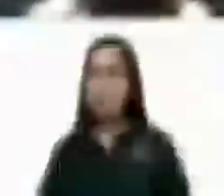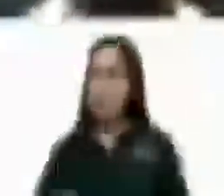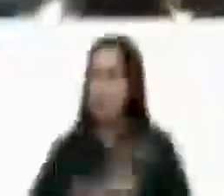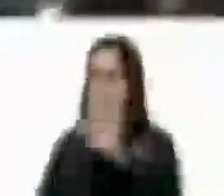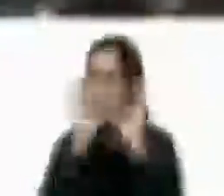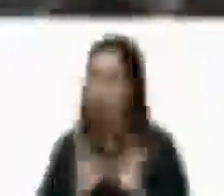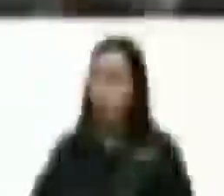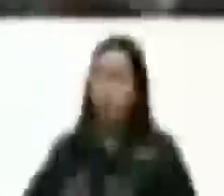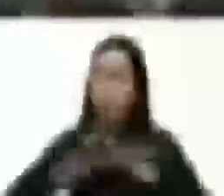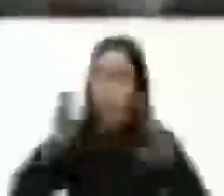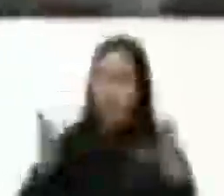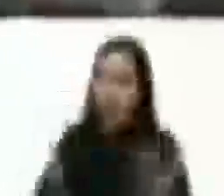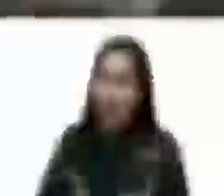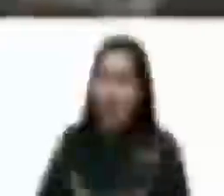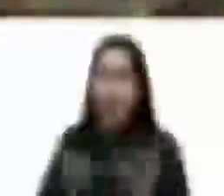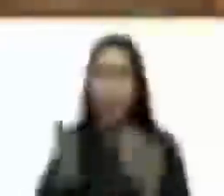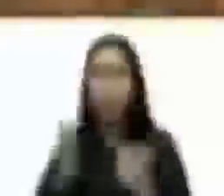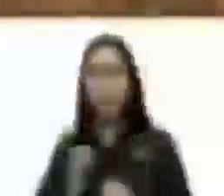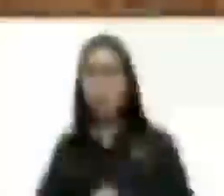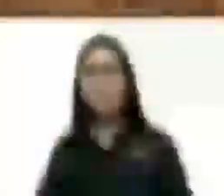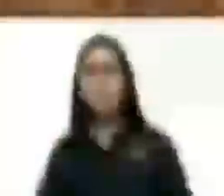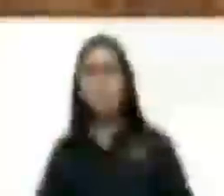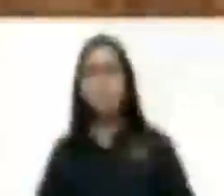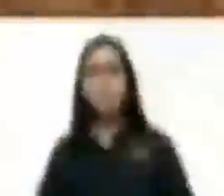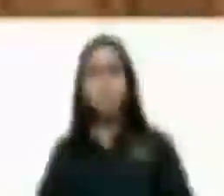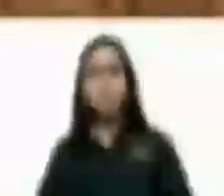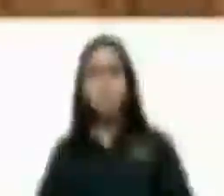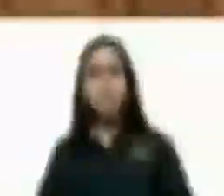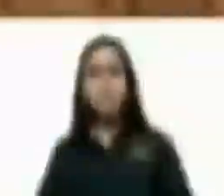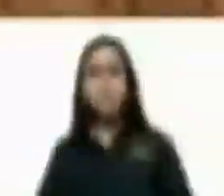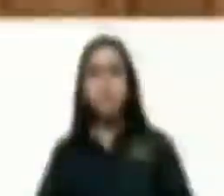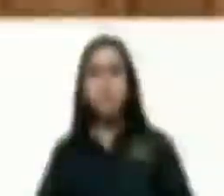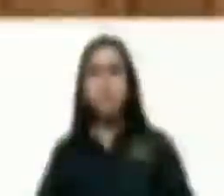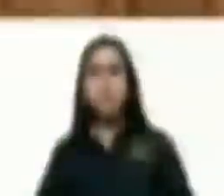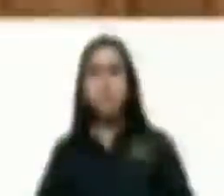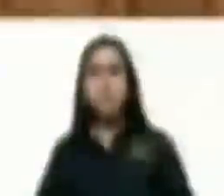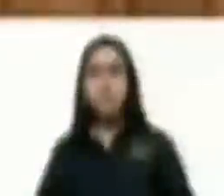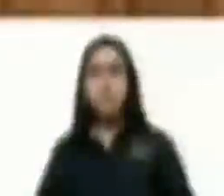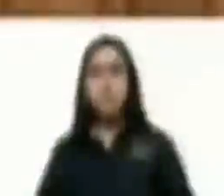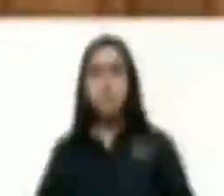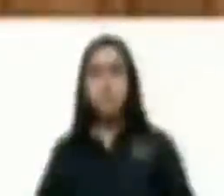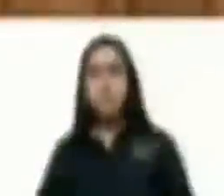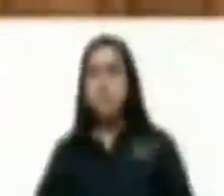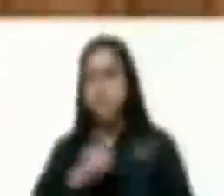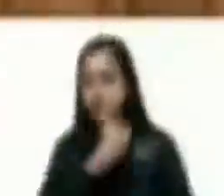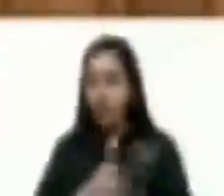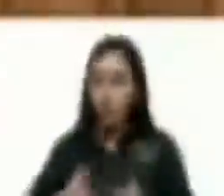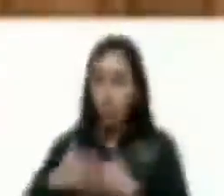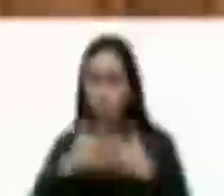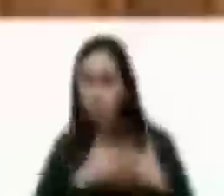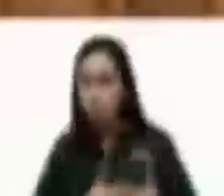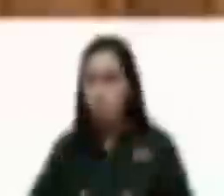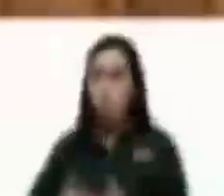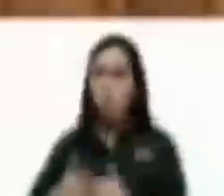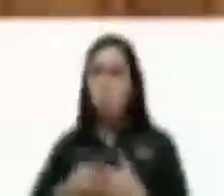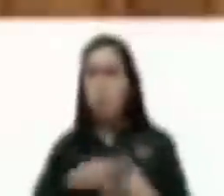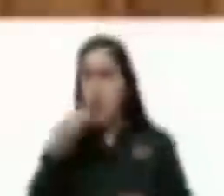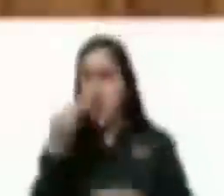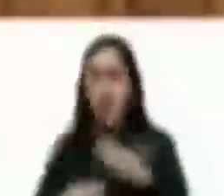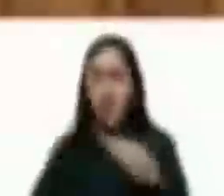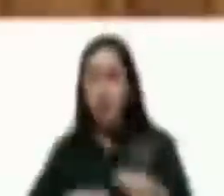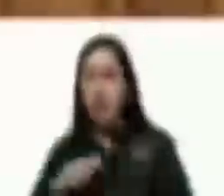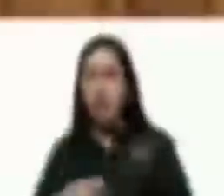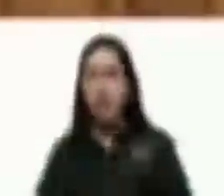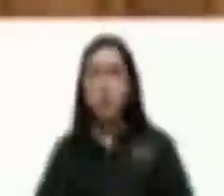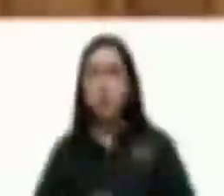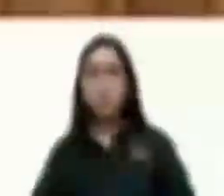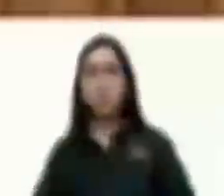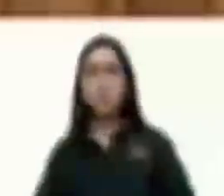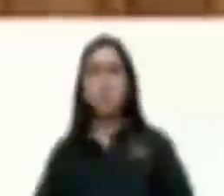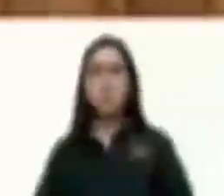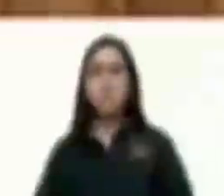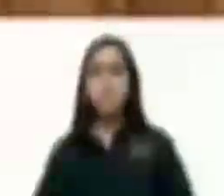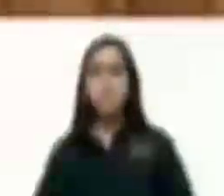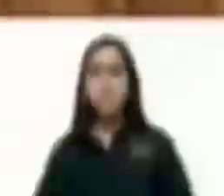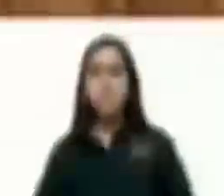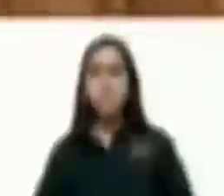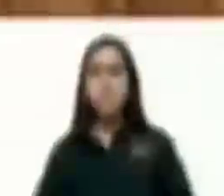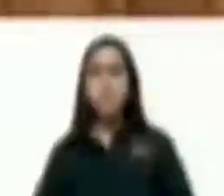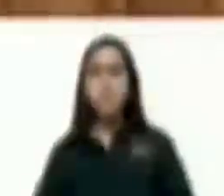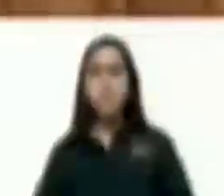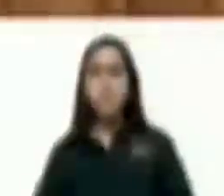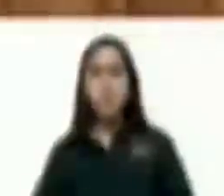el año que viene hay elecciones gringa se van a elegir 435 nuevos diputados y la florida es un